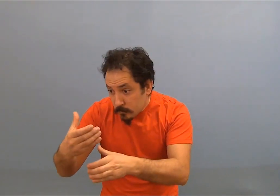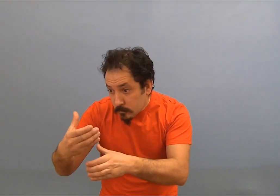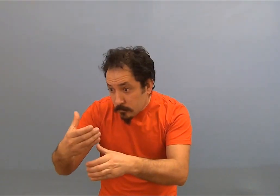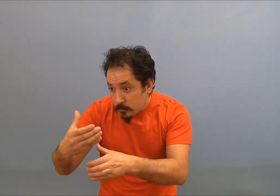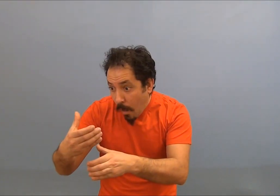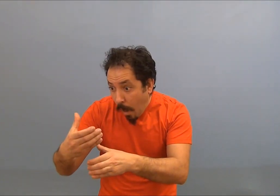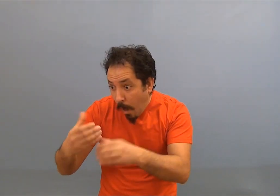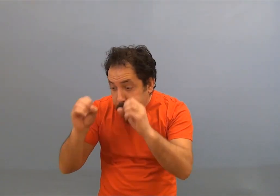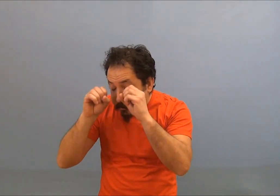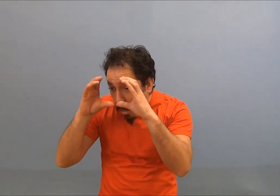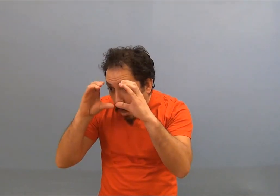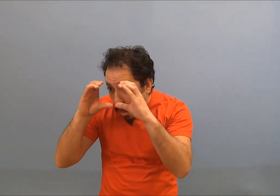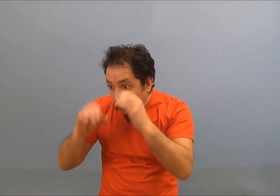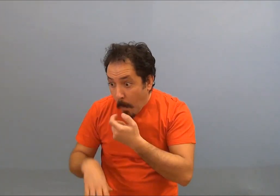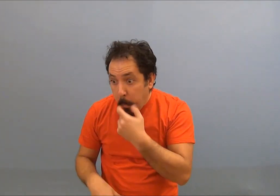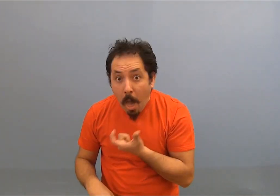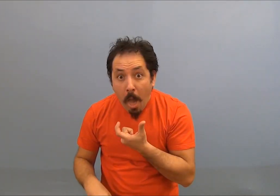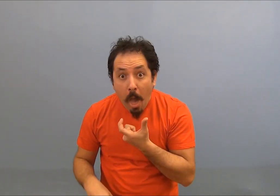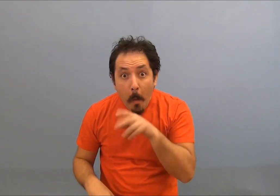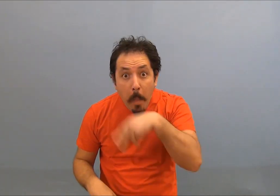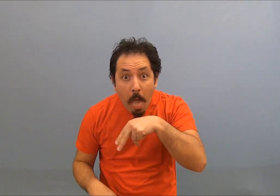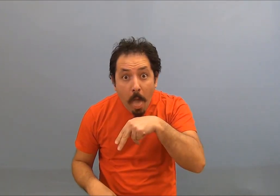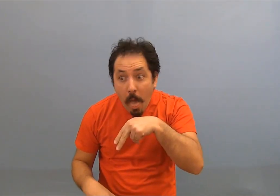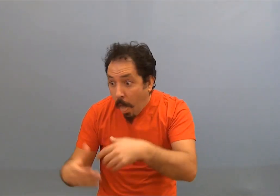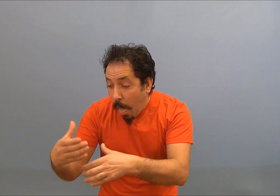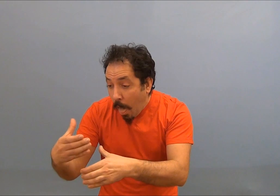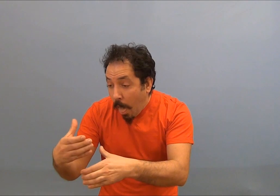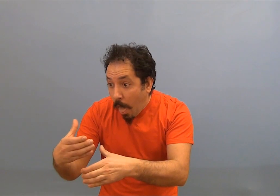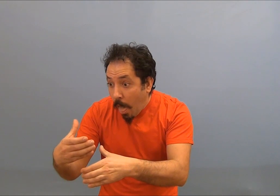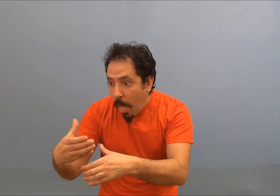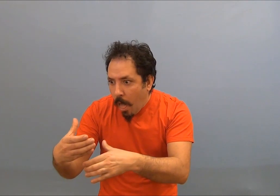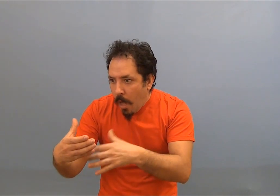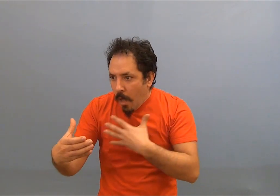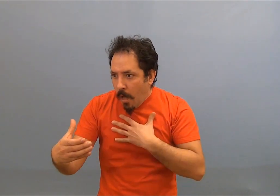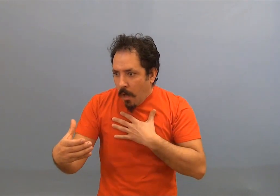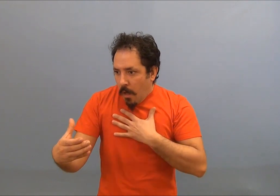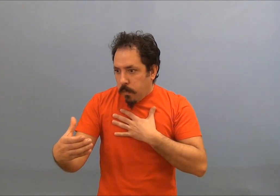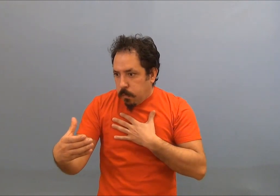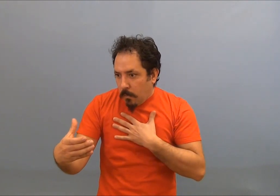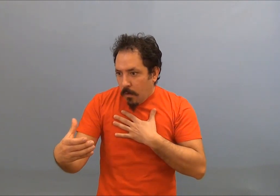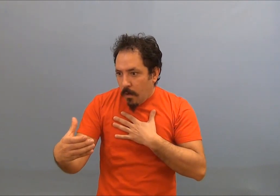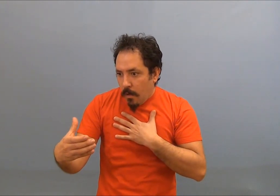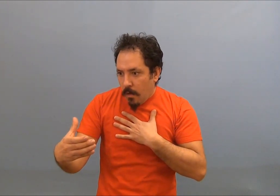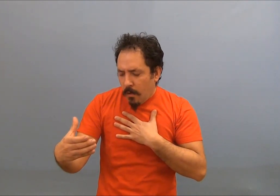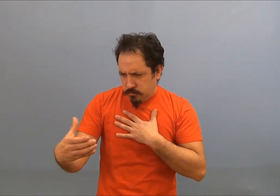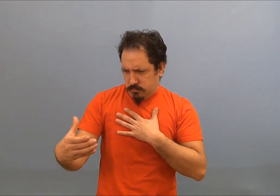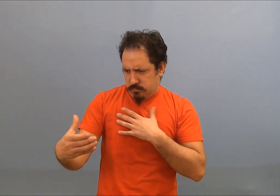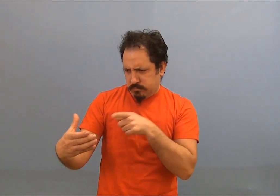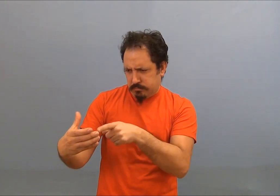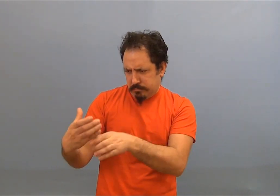cogli occhi fuori del capo per la paura, colla bocca spalancata e colla lingua giú ciondoloni fino al mento, come un mascherone da fontana. Appena riebbe l'uso della parola, cominciò a dire tremando